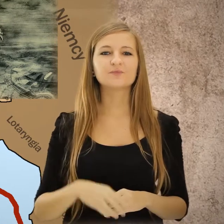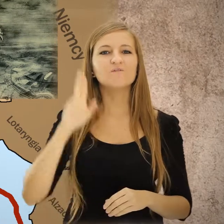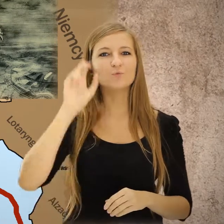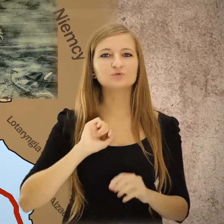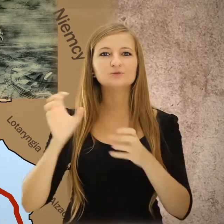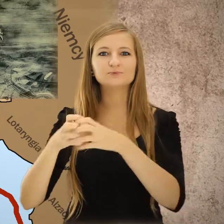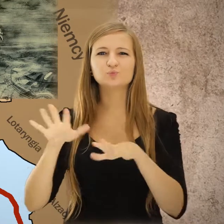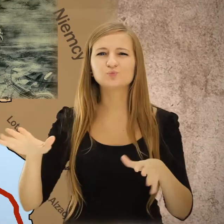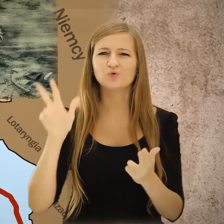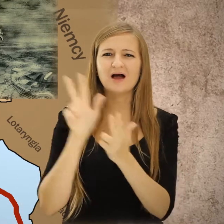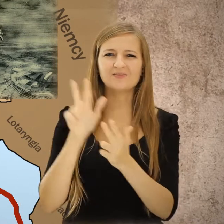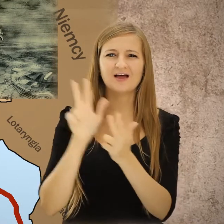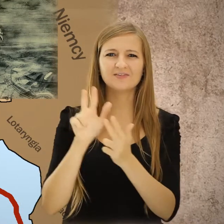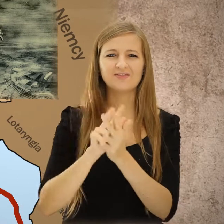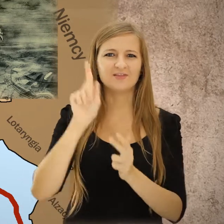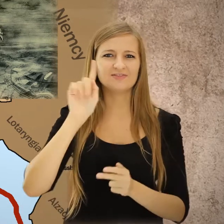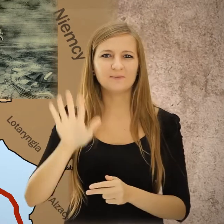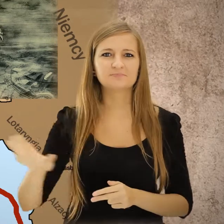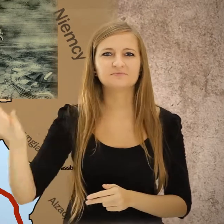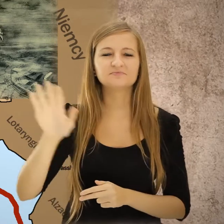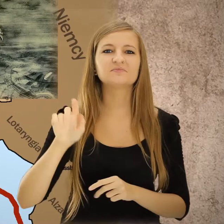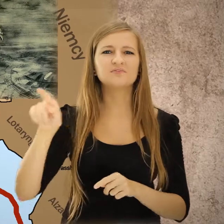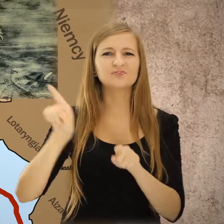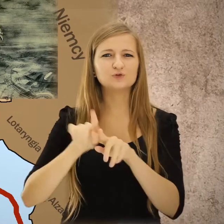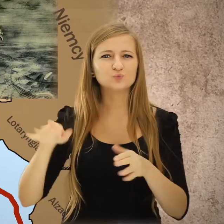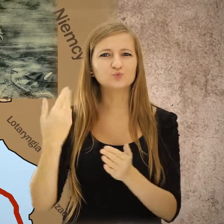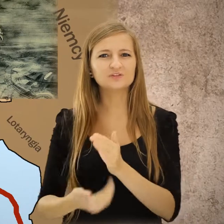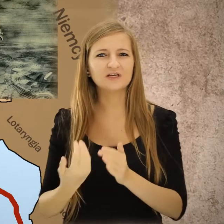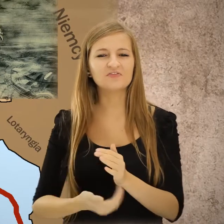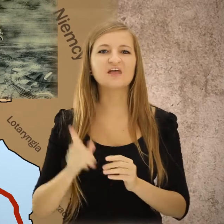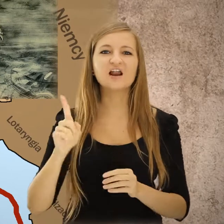Mimo bardzo silnych ataków i zadania Niemcom dużych strat,